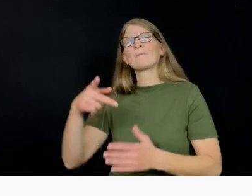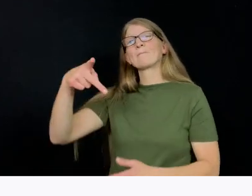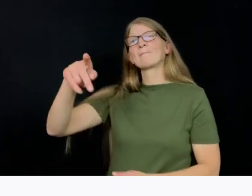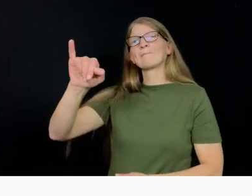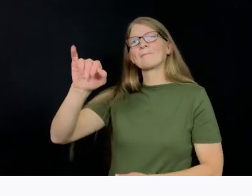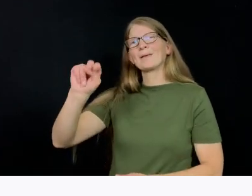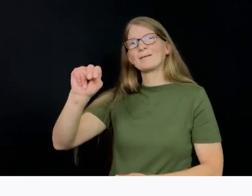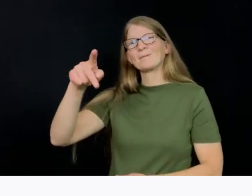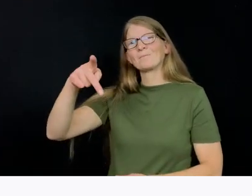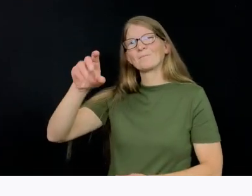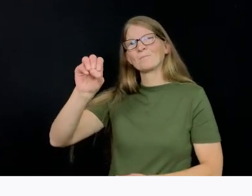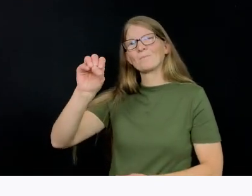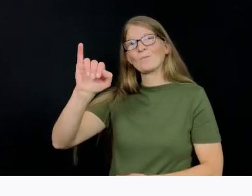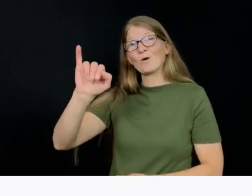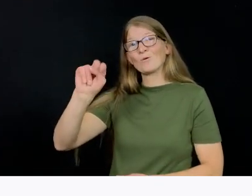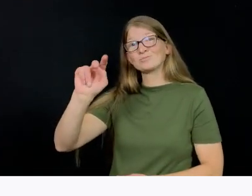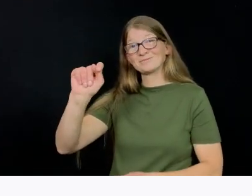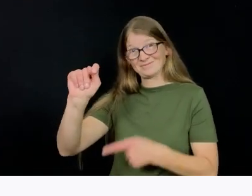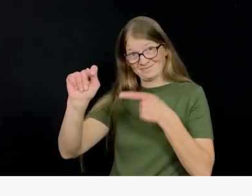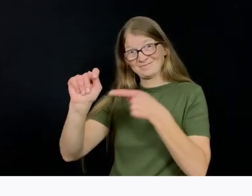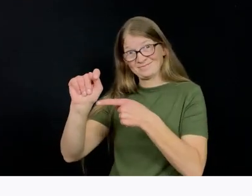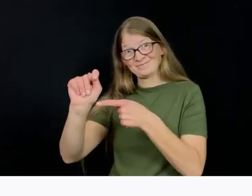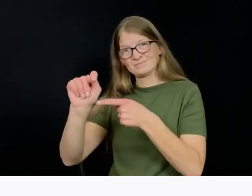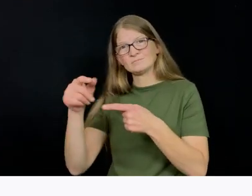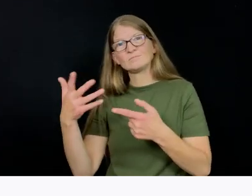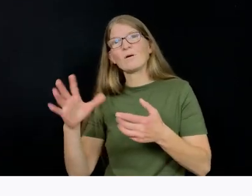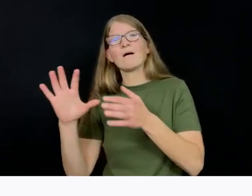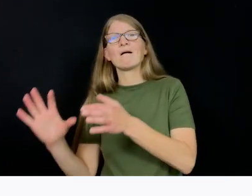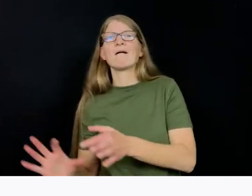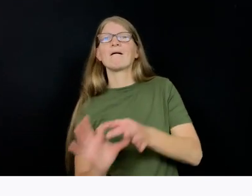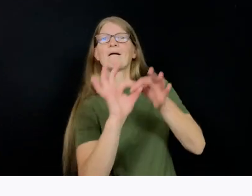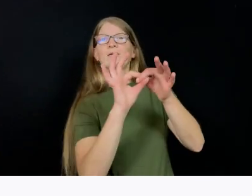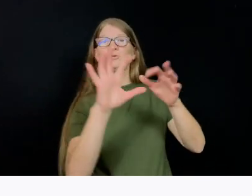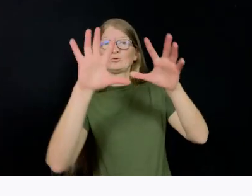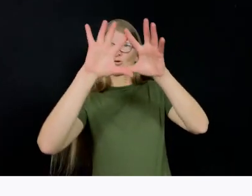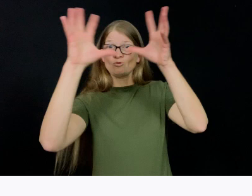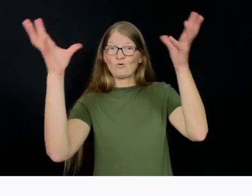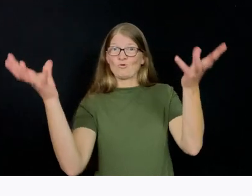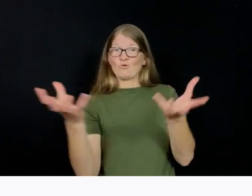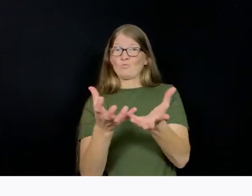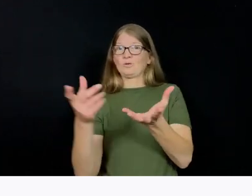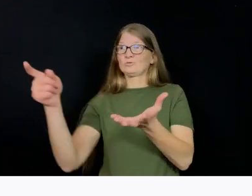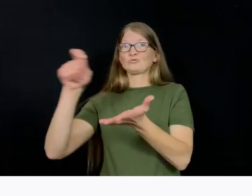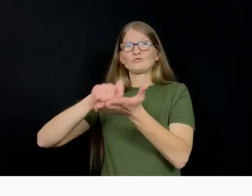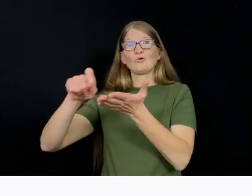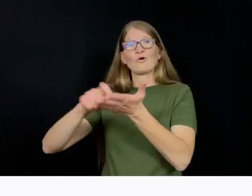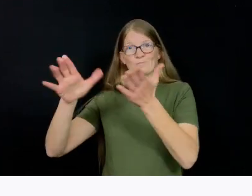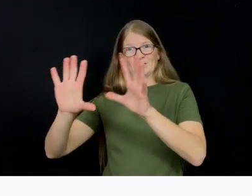منتج رئيسي لبرنامج Journalist Studio وهو عبارة عن مجموعة جديدة من الأدوات التي تُسخّرقوة Google